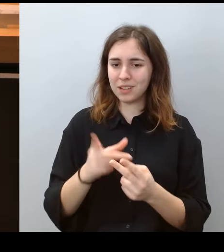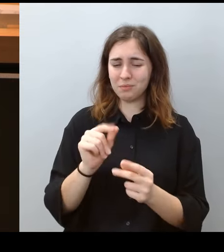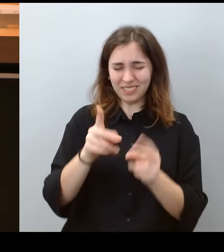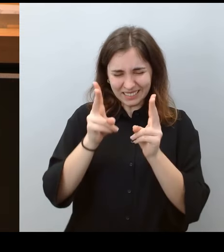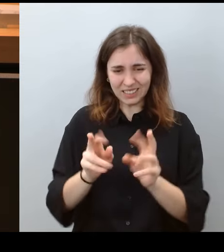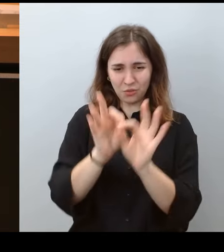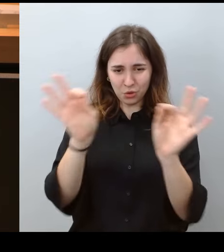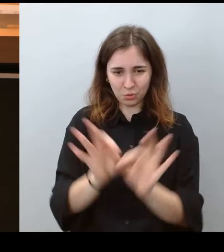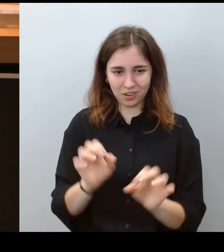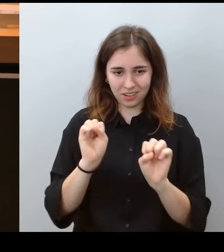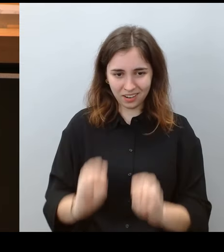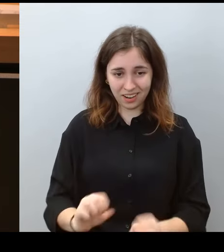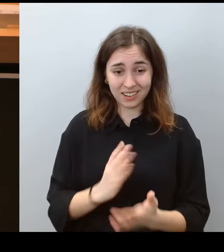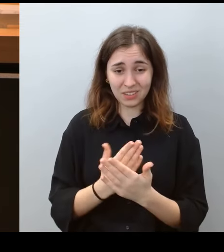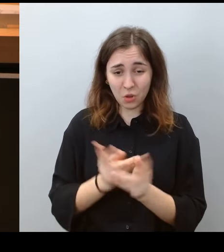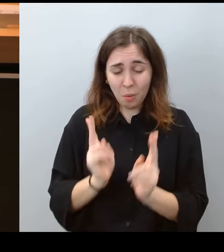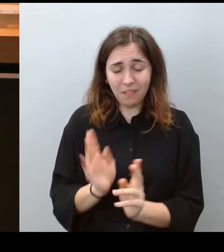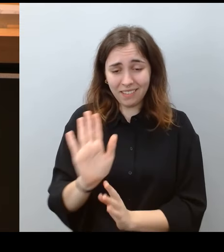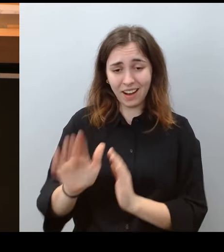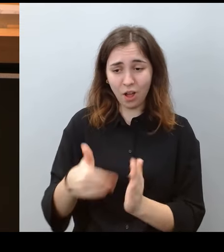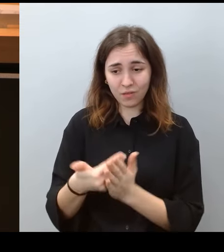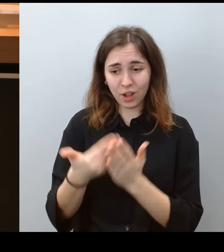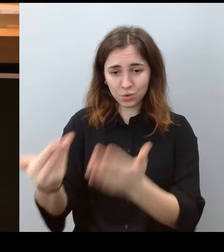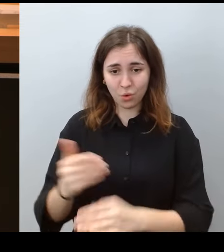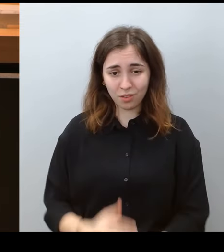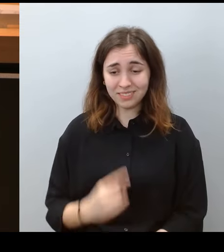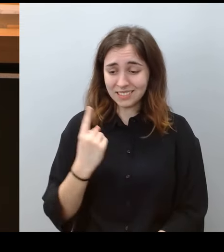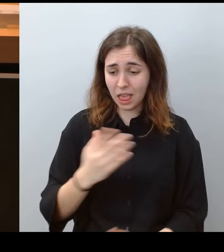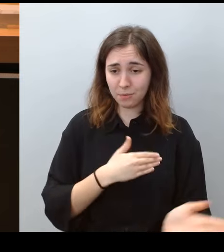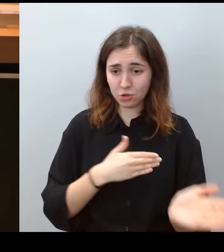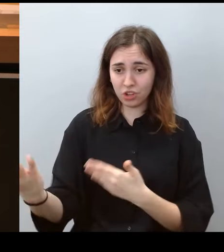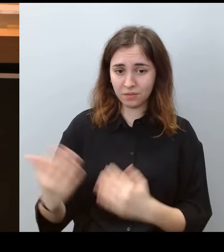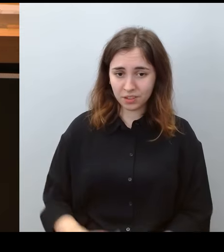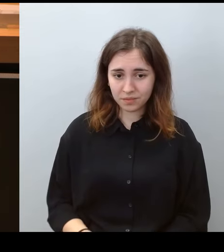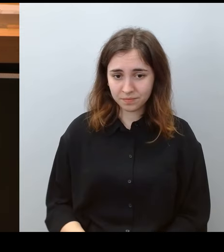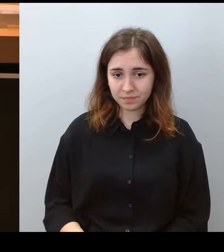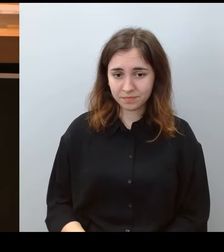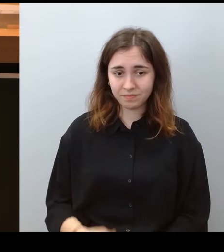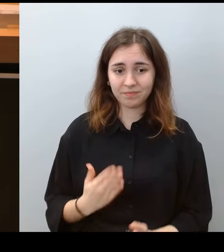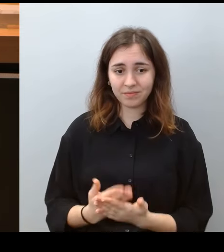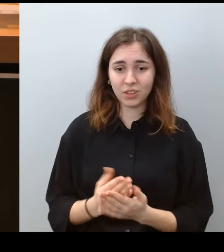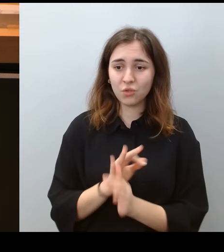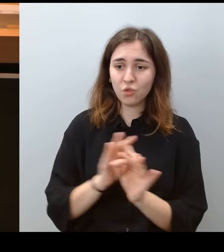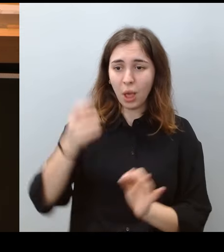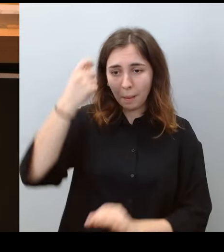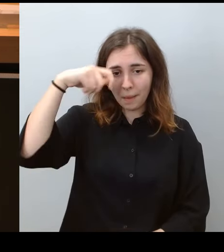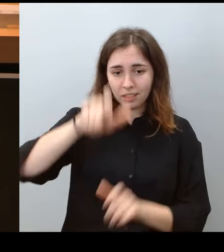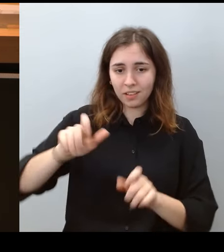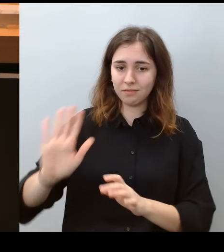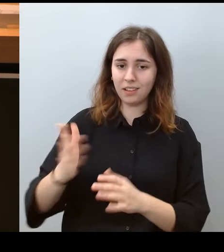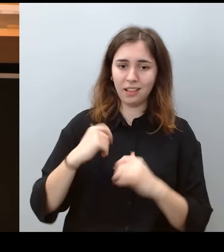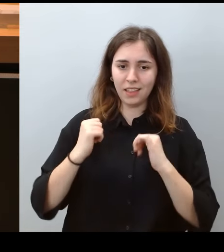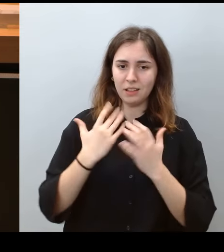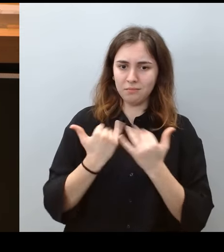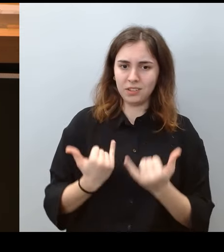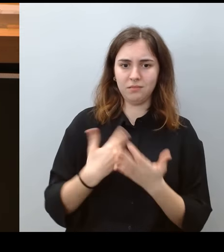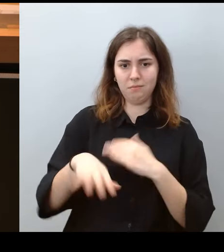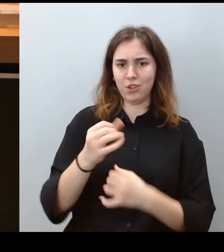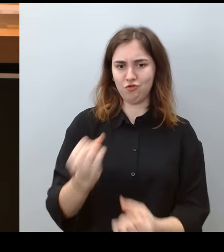und sie sind daran gescheitert. Und damit haben sie den Berlinern das Leben schwerer gemacht. Noch schwerer. Nichts funktioniert mehr in dieser Stadt.